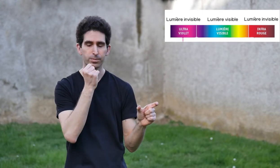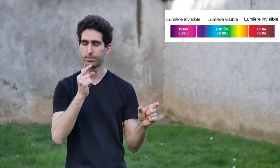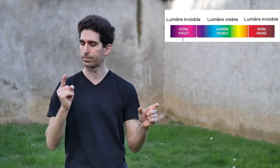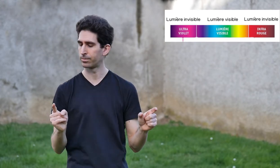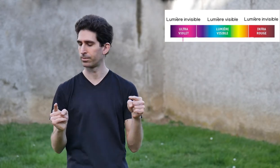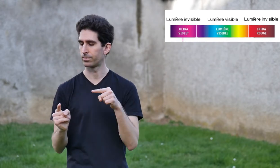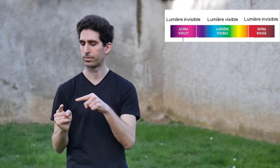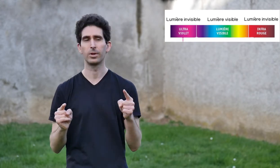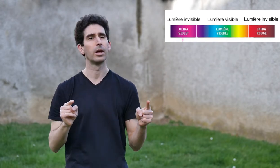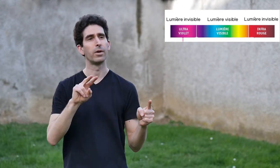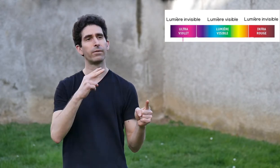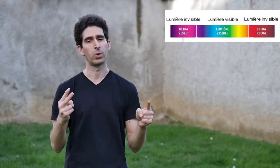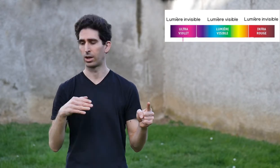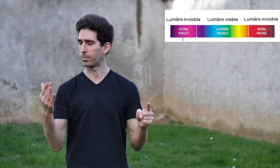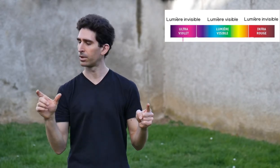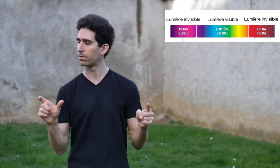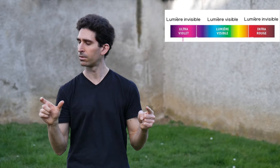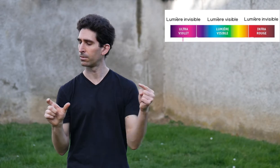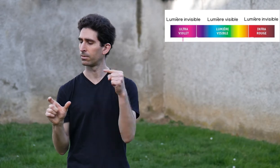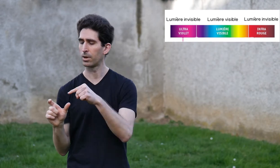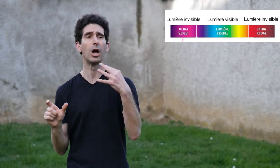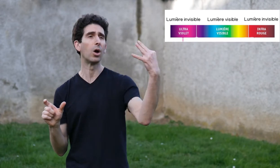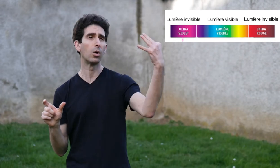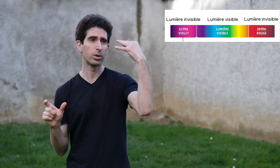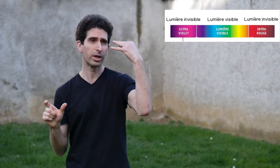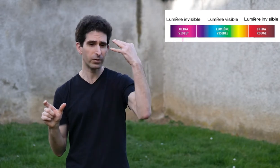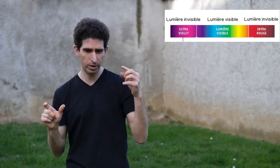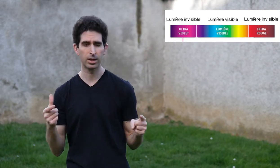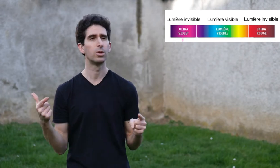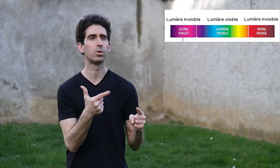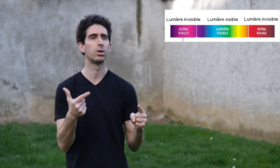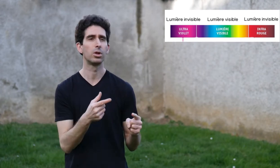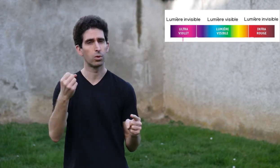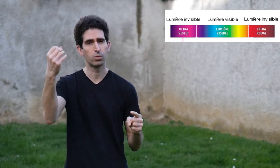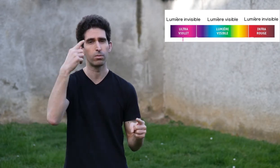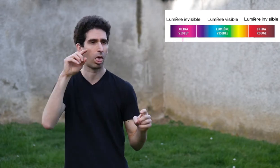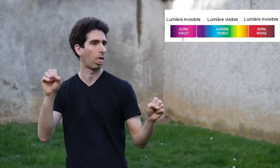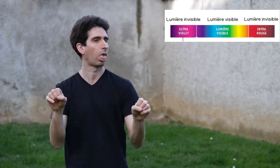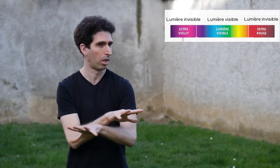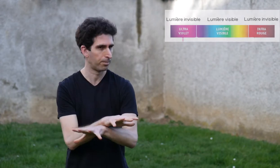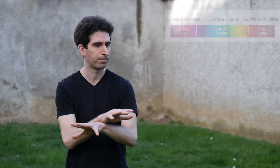Après le violet, ce sont les ultraviolets. Tous les deux sont des lumières invisibles.